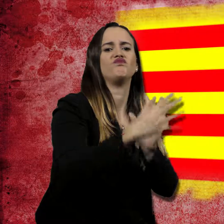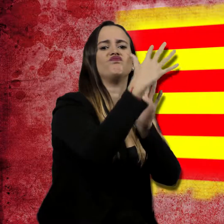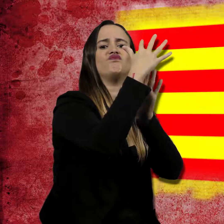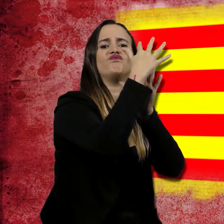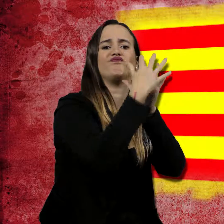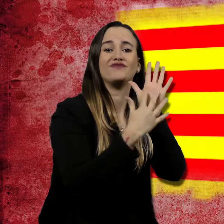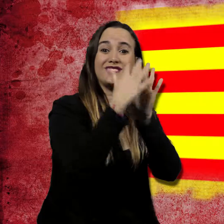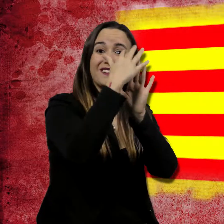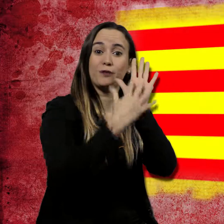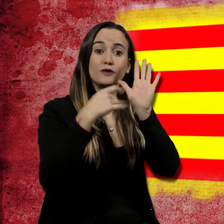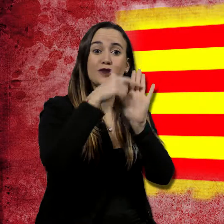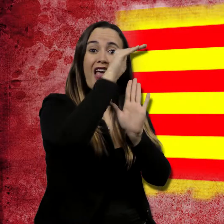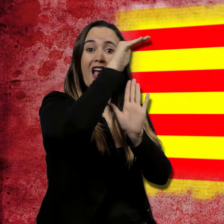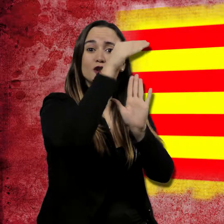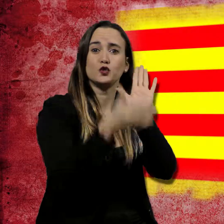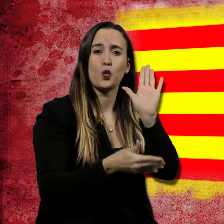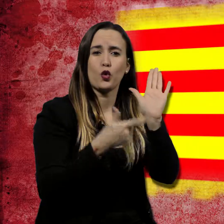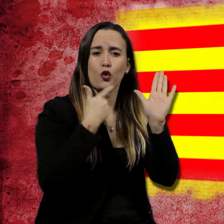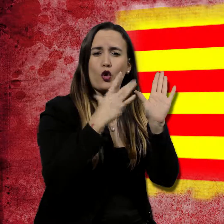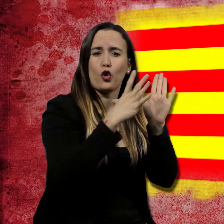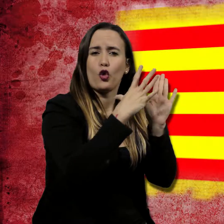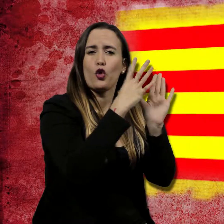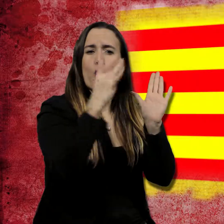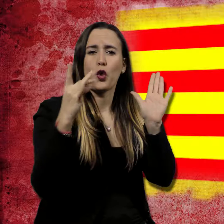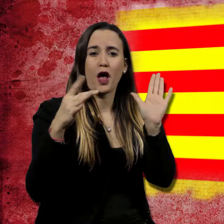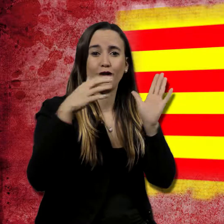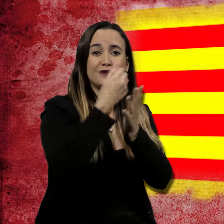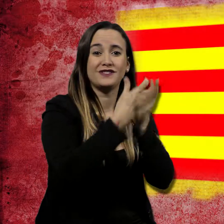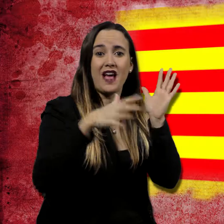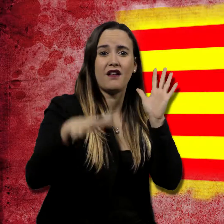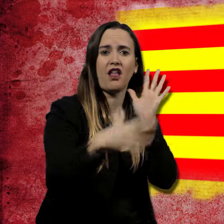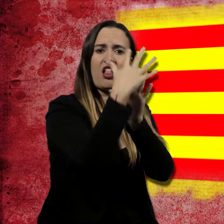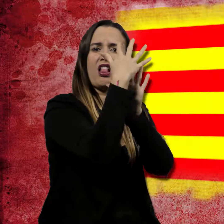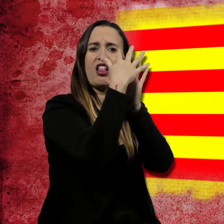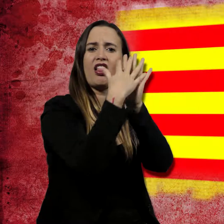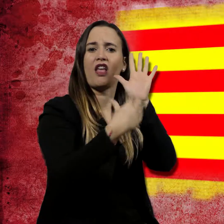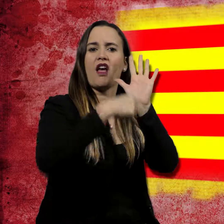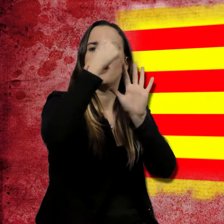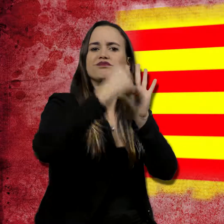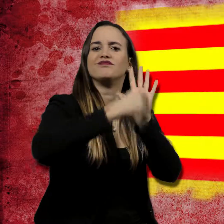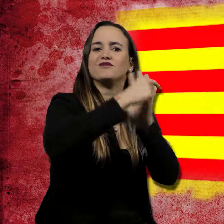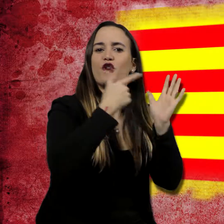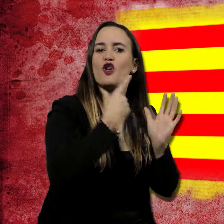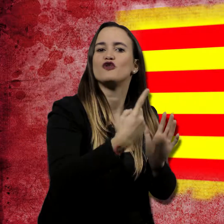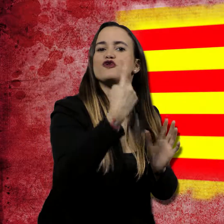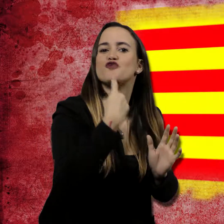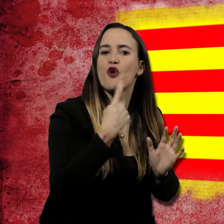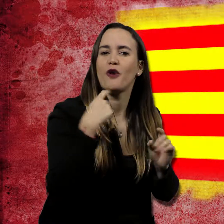i va dibuixar les quatre barres vermelles sobre el seu escut daurat,